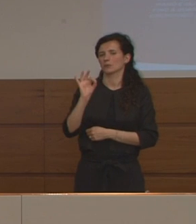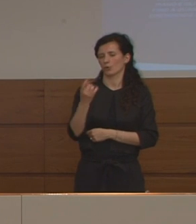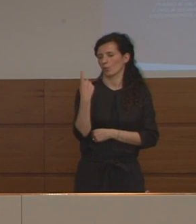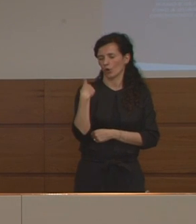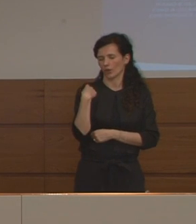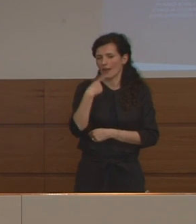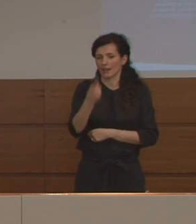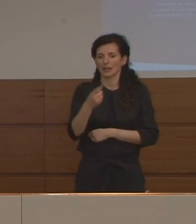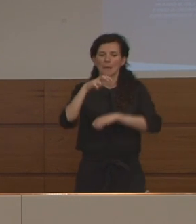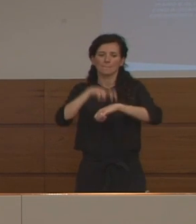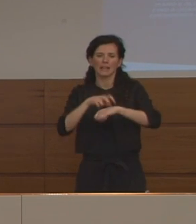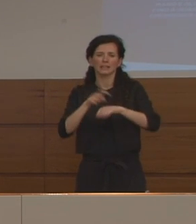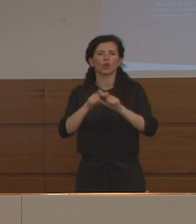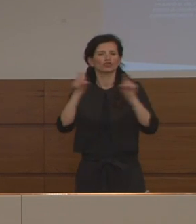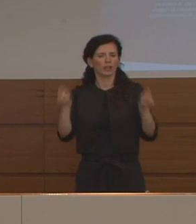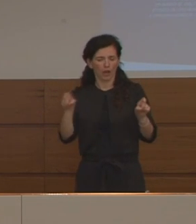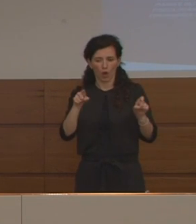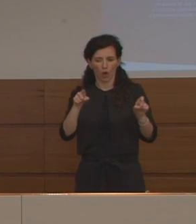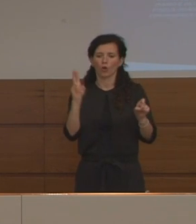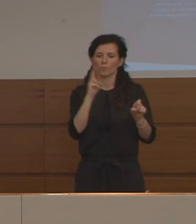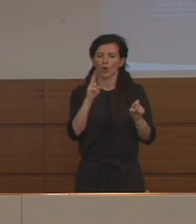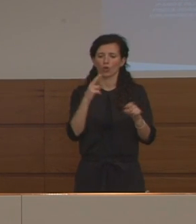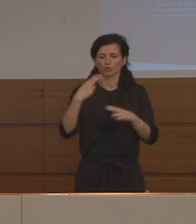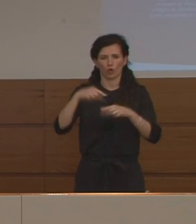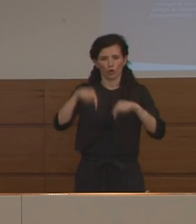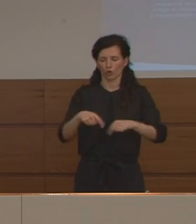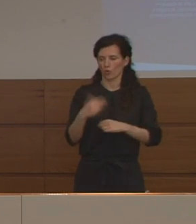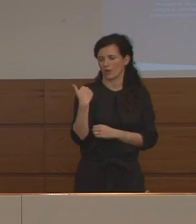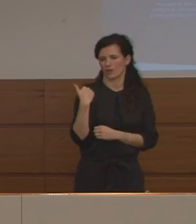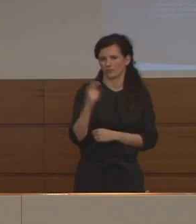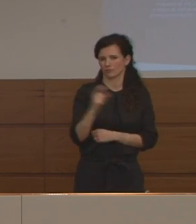ginecologo che è morto a Roma pochi giorni fa a cui non è stato effettuato il